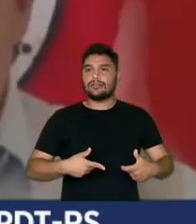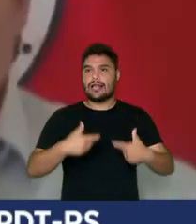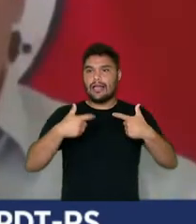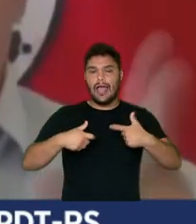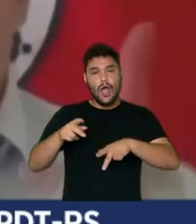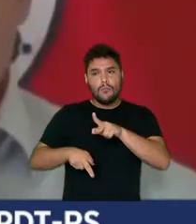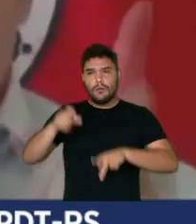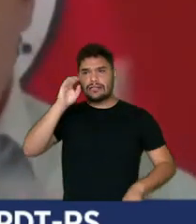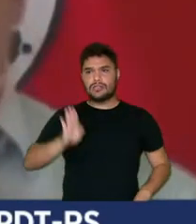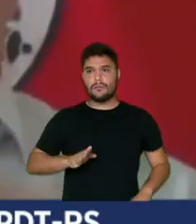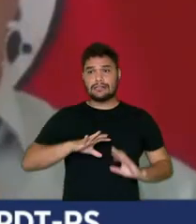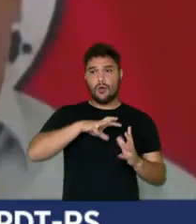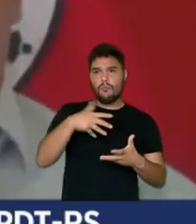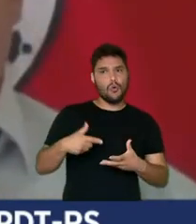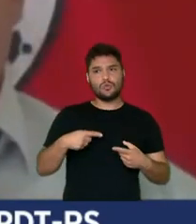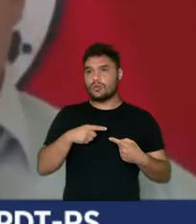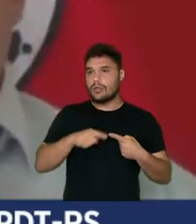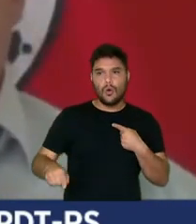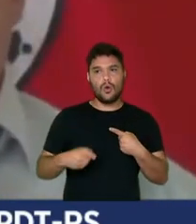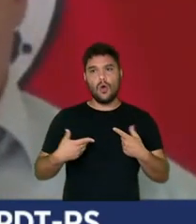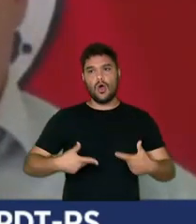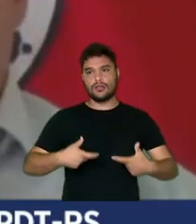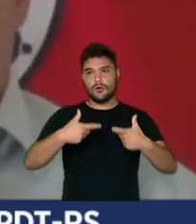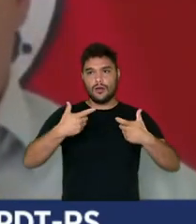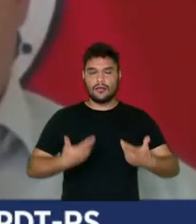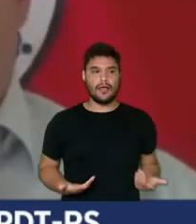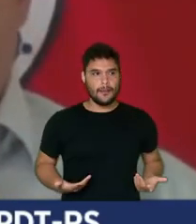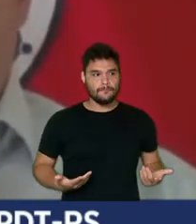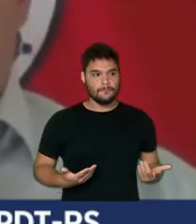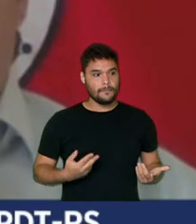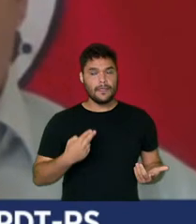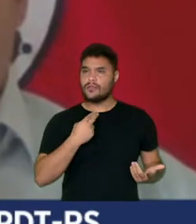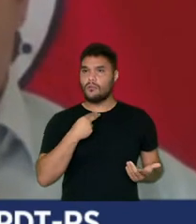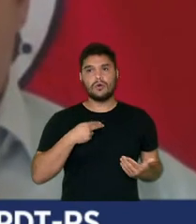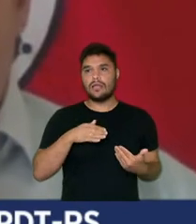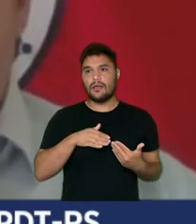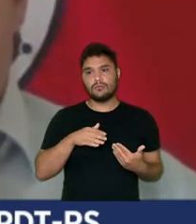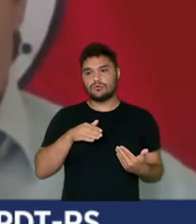CONCORDA, O BRASILEIRO NÃO CONCORDA, O MUNDO NÃO CONCORDA COM A GUERRA E NÃO